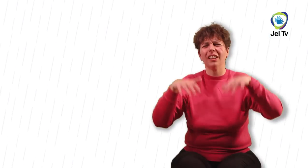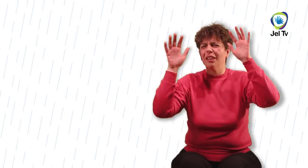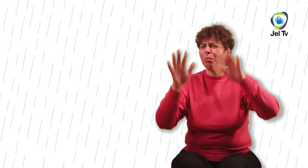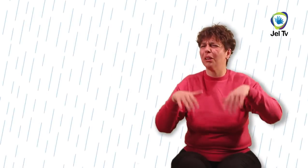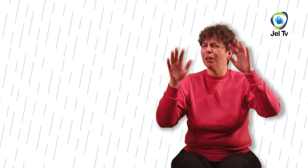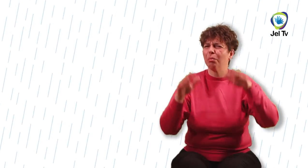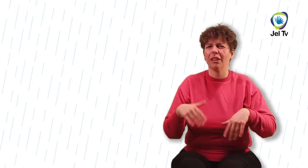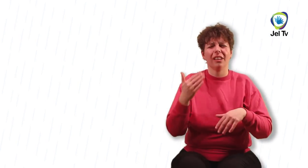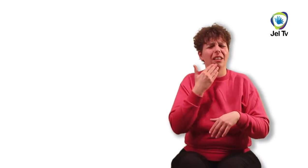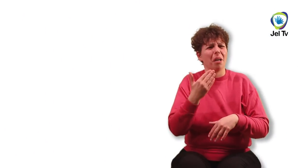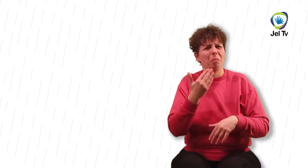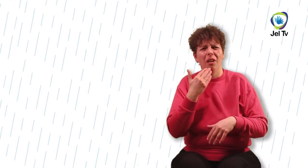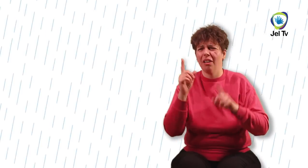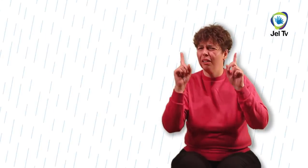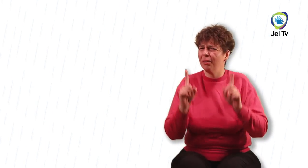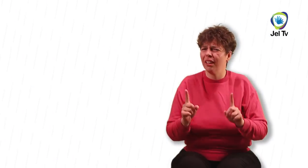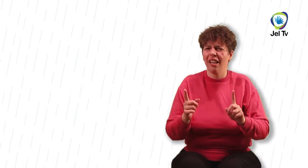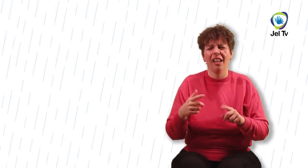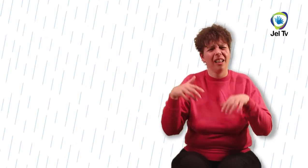Az esõ csak zuhogott, sehogy sem akarta abbahagyni.